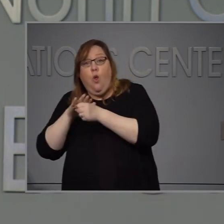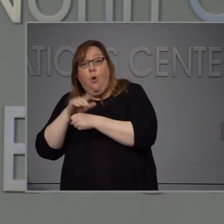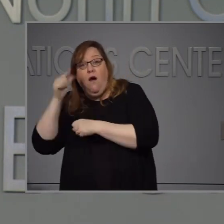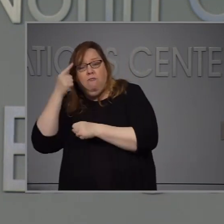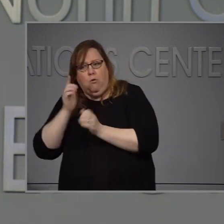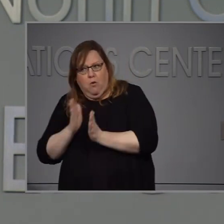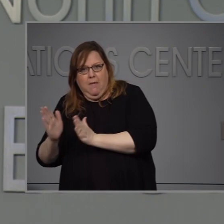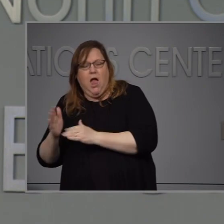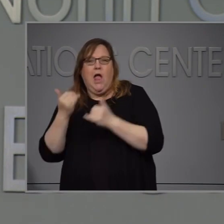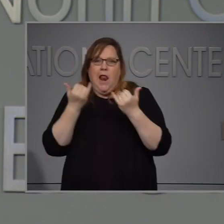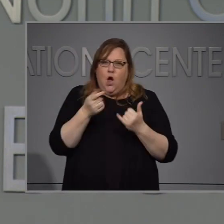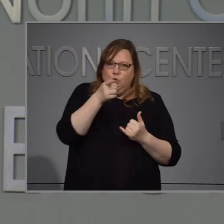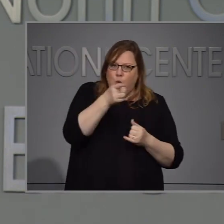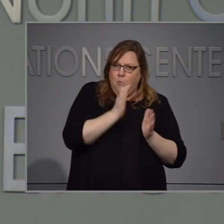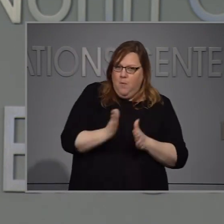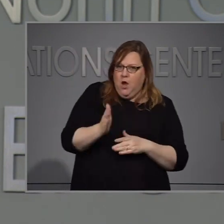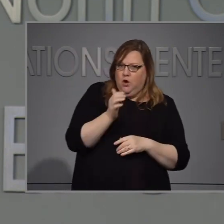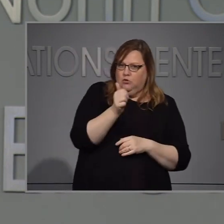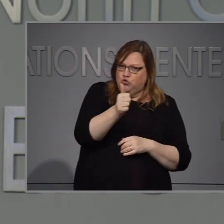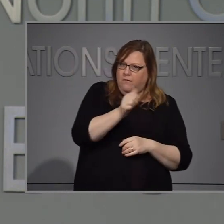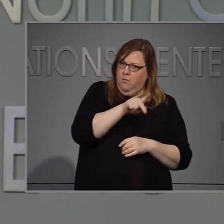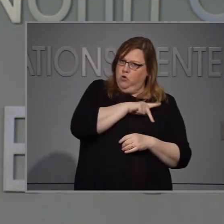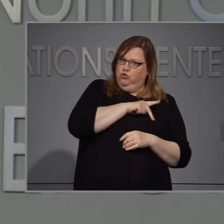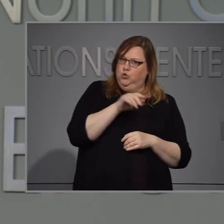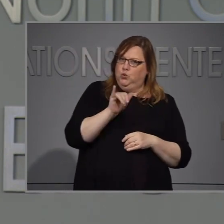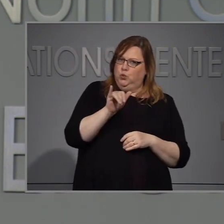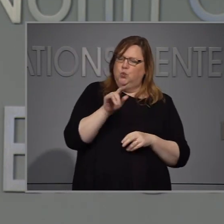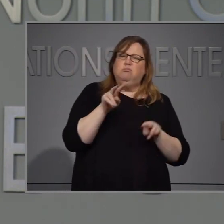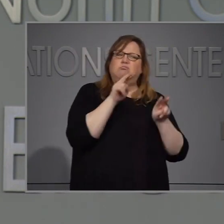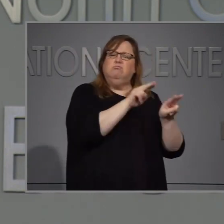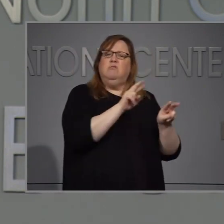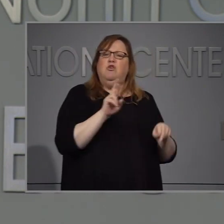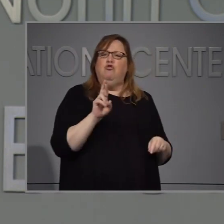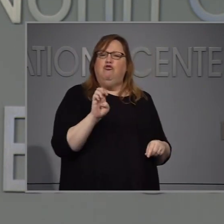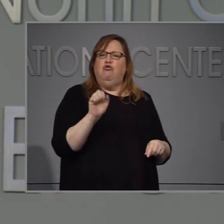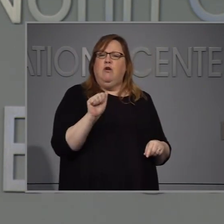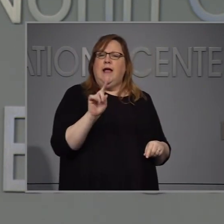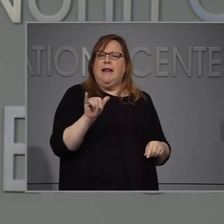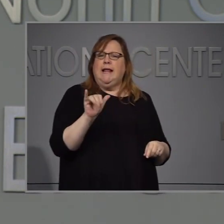pero también usted personalmente lo tiene que hacer vaya a ver y en ese